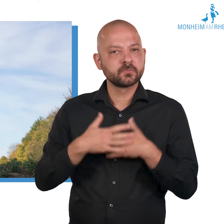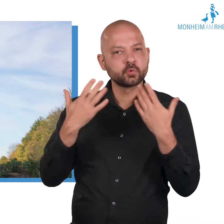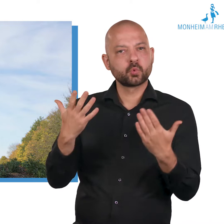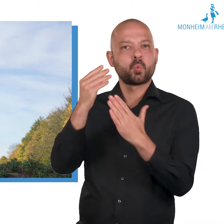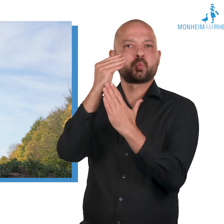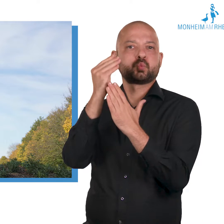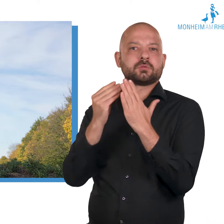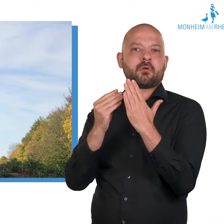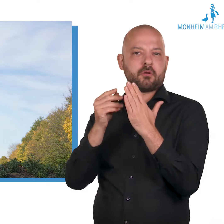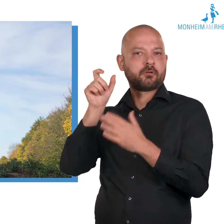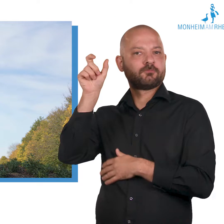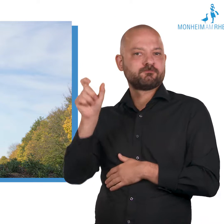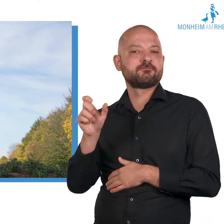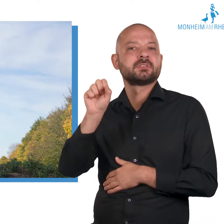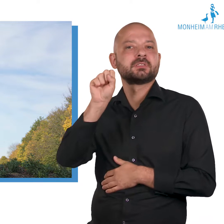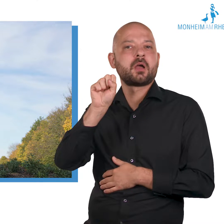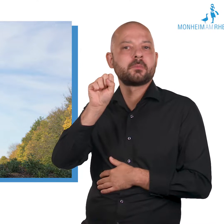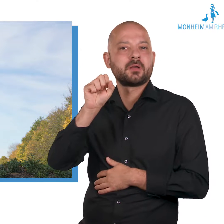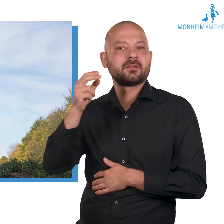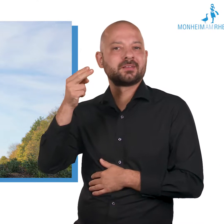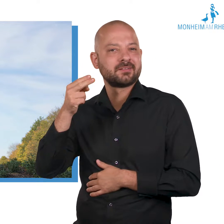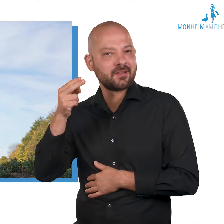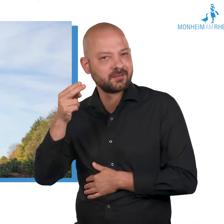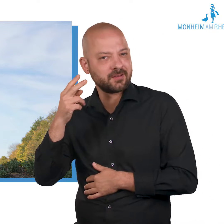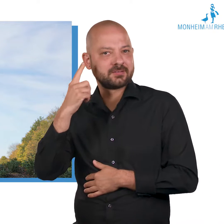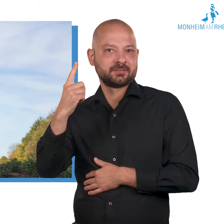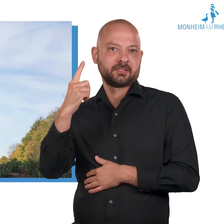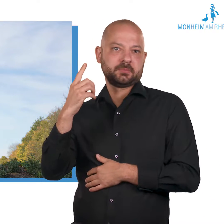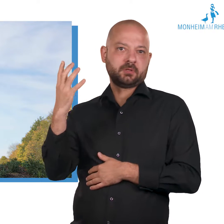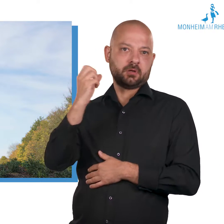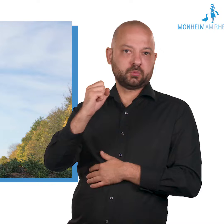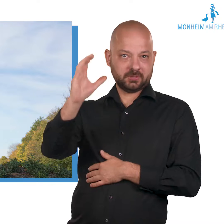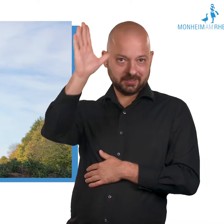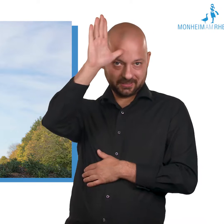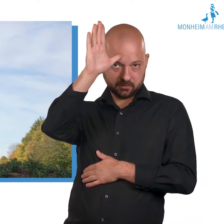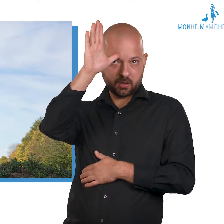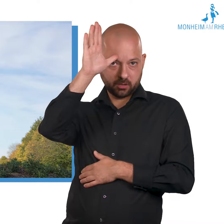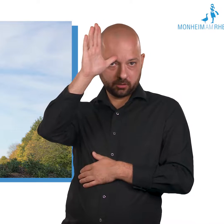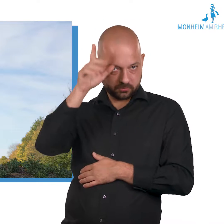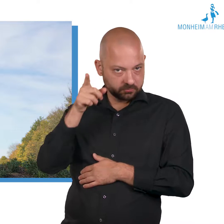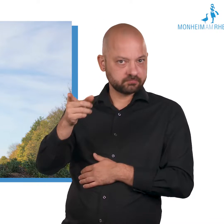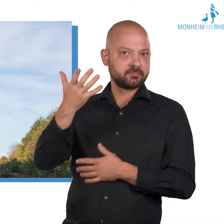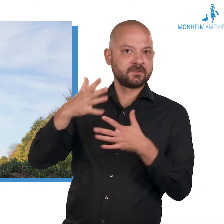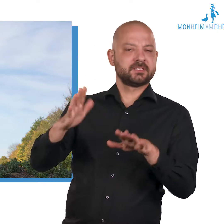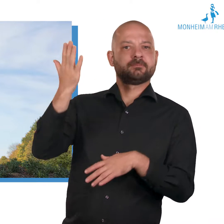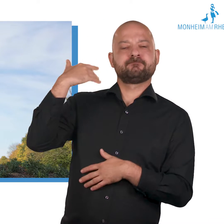Der aus dem Irak stammende Künstler Saman Hidayat und seine Familie